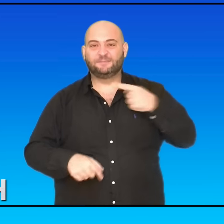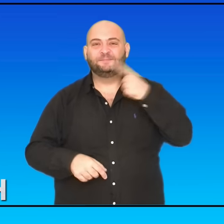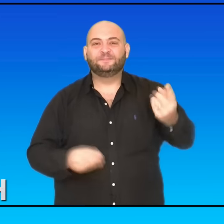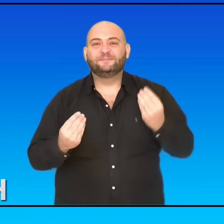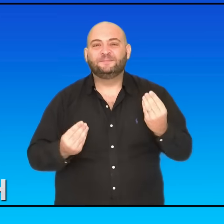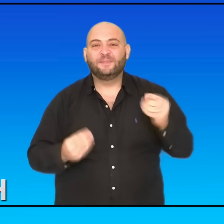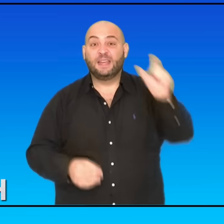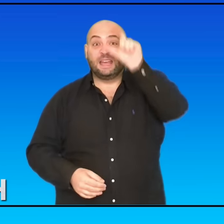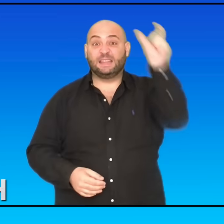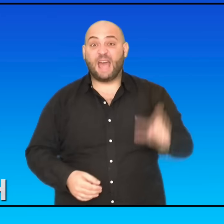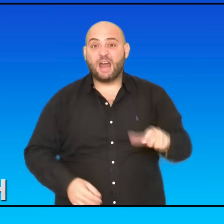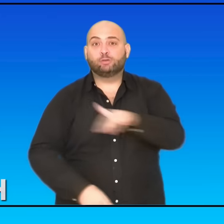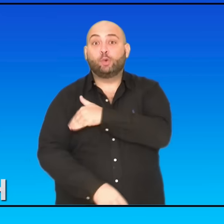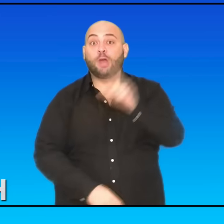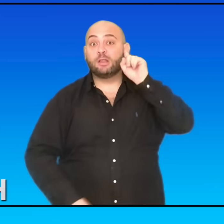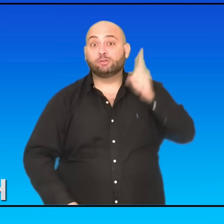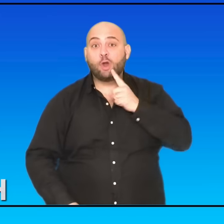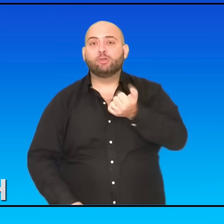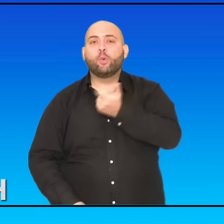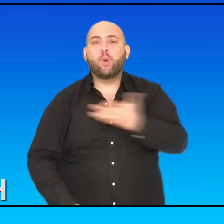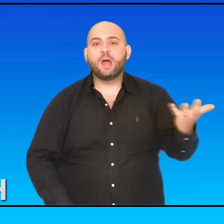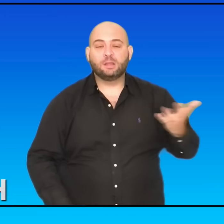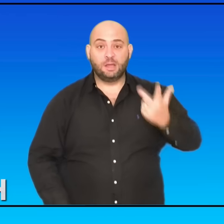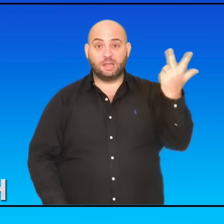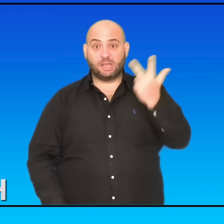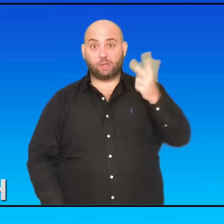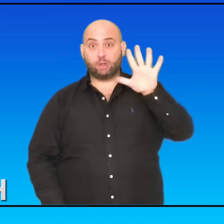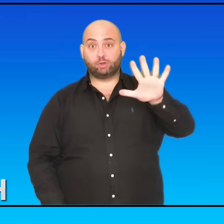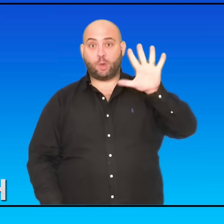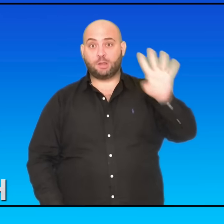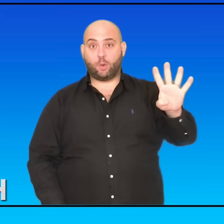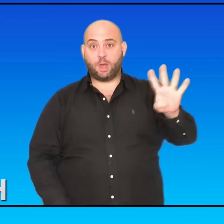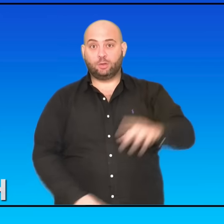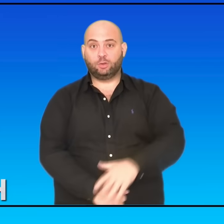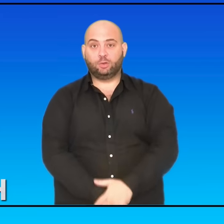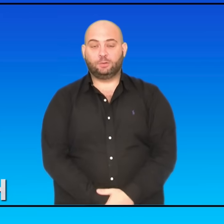commissionato da 40 delle 75 università italiane, che gli studenti sordi in Italia sono 354